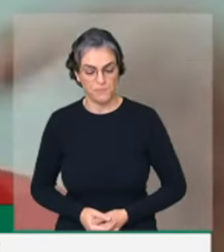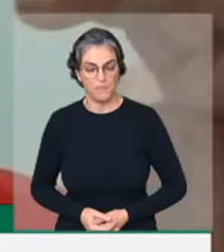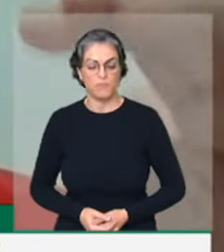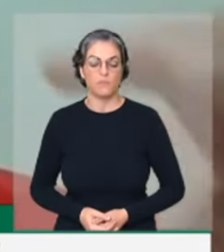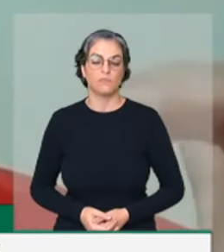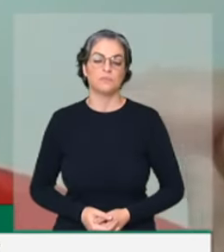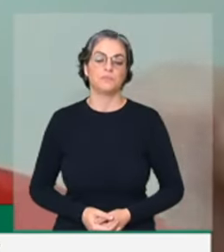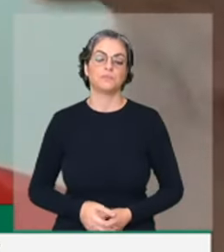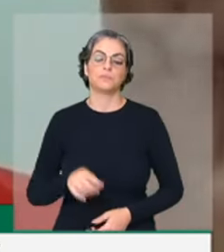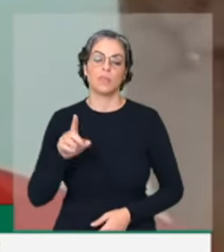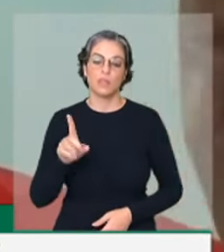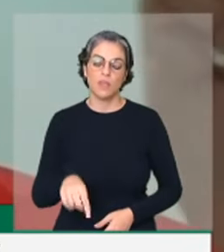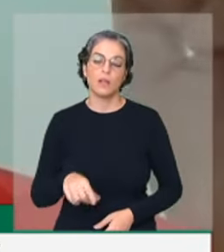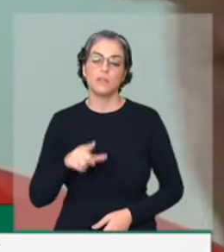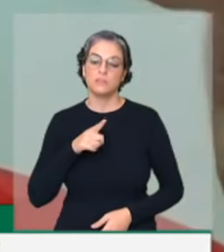A ISENÇÃO FISCAL ELA SERÁ